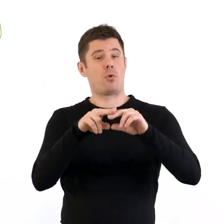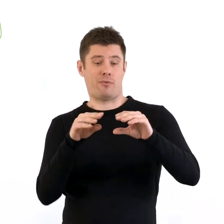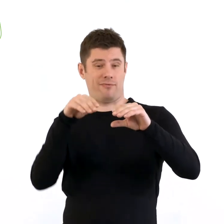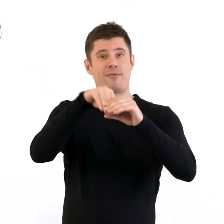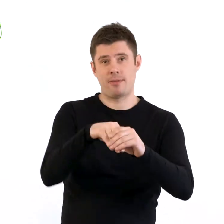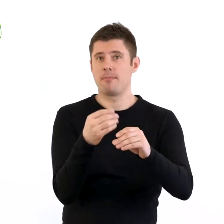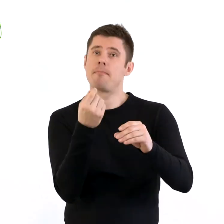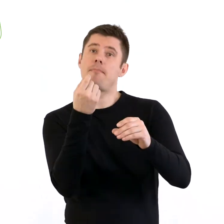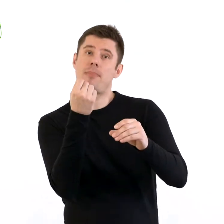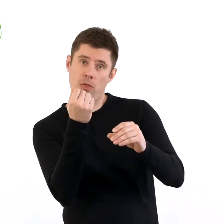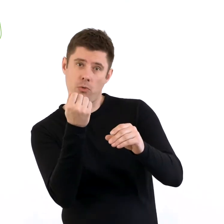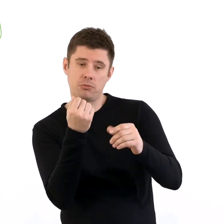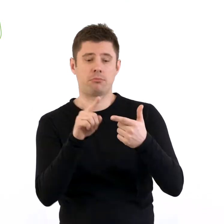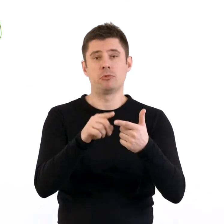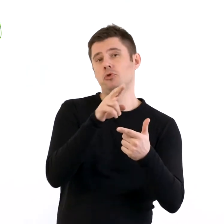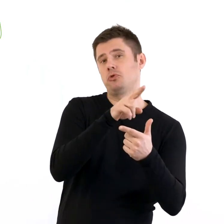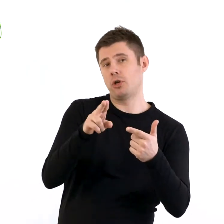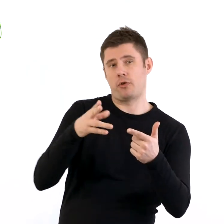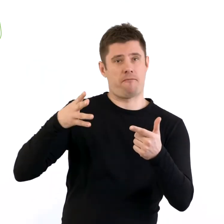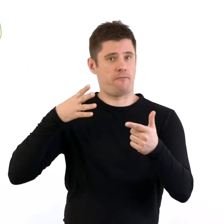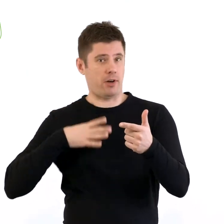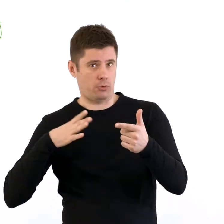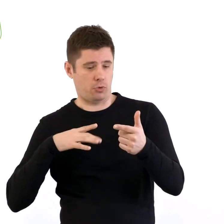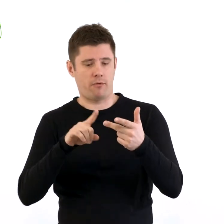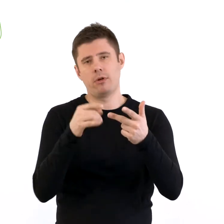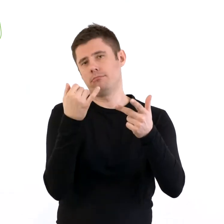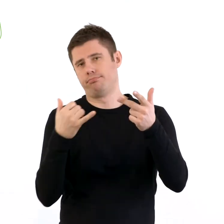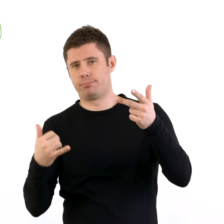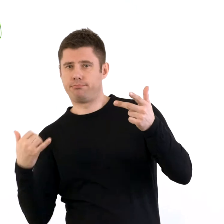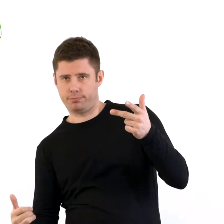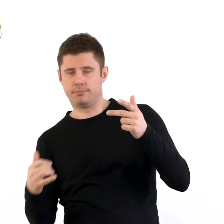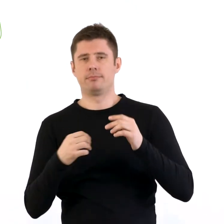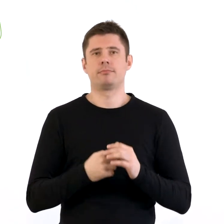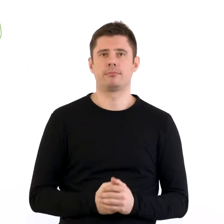Fundusz mogą stanowić pieniądze, rzeczy wartościowe itp.